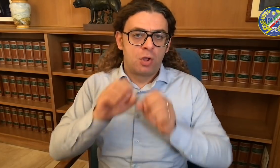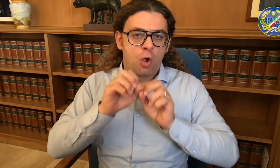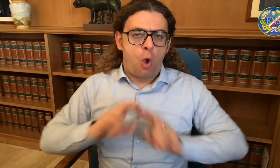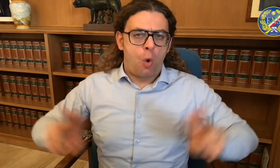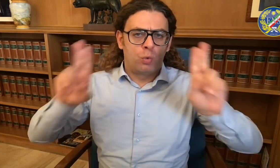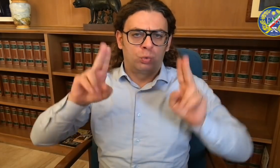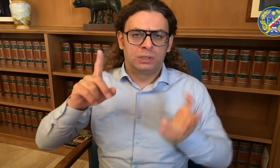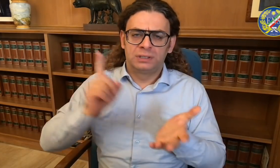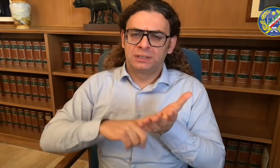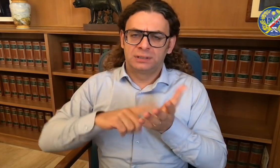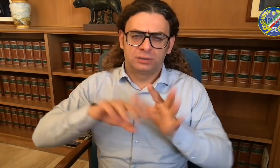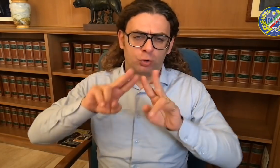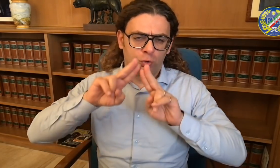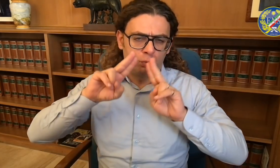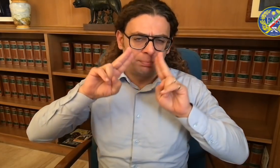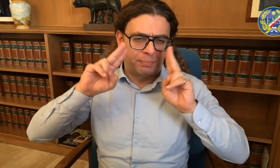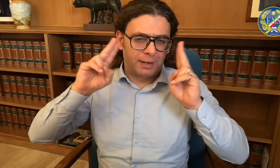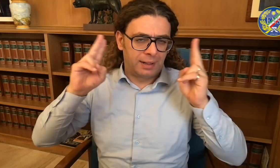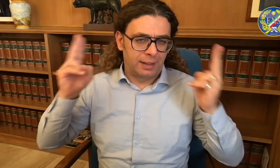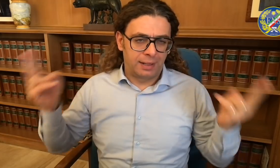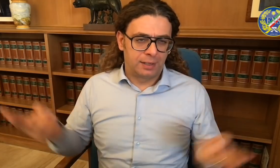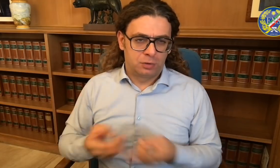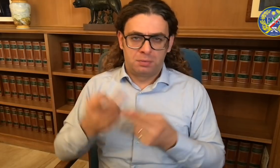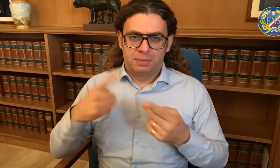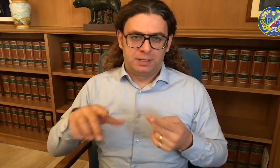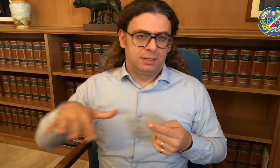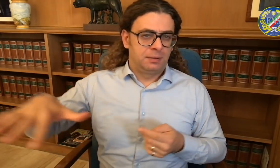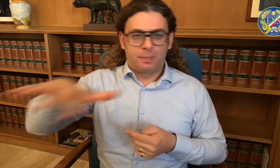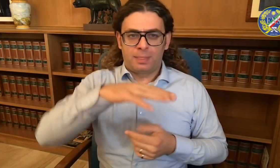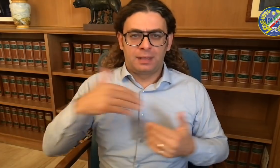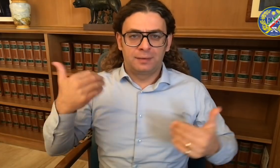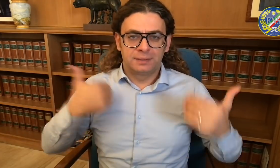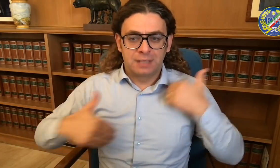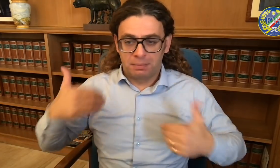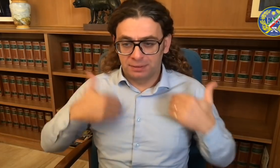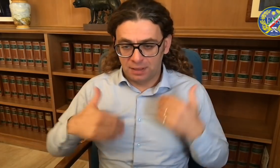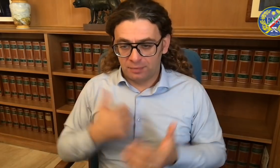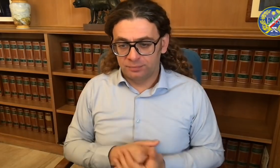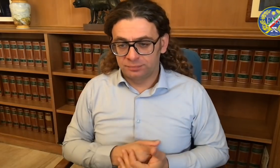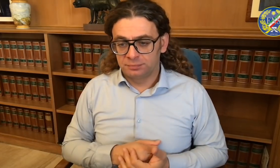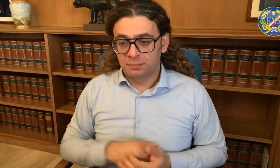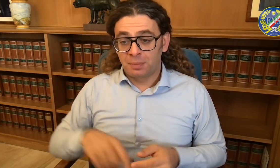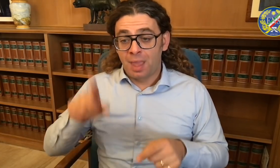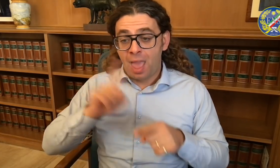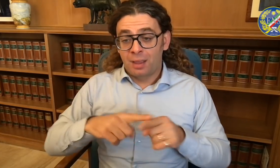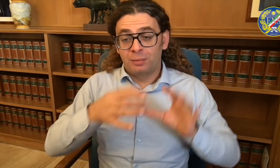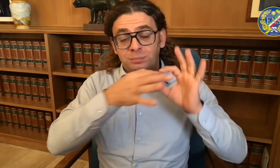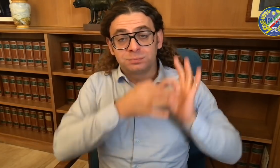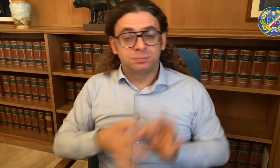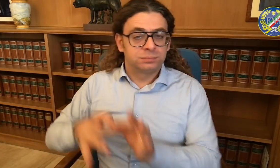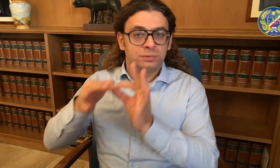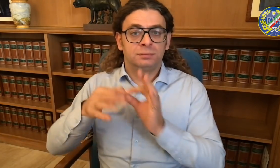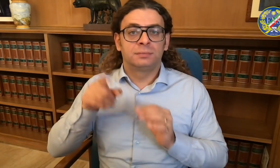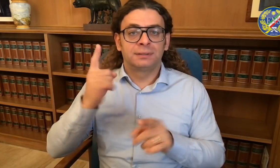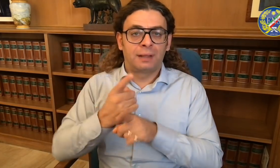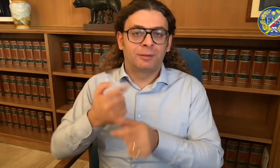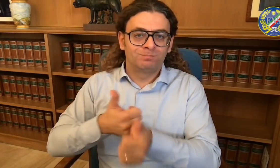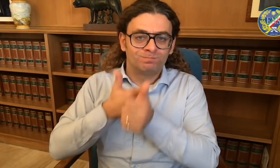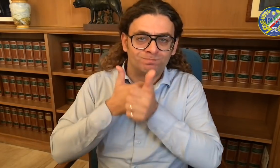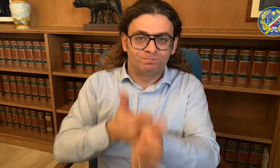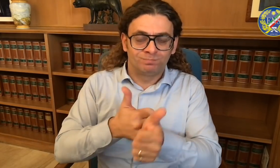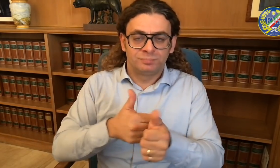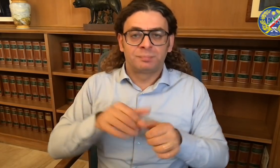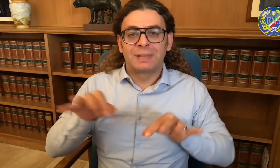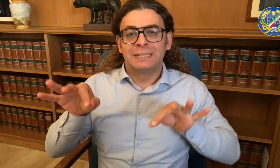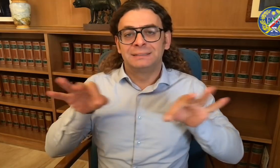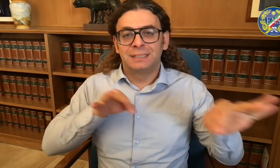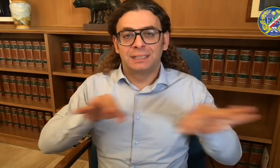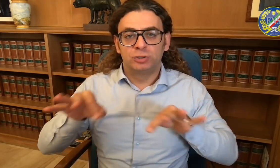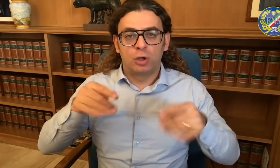L'ONU riconosce completi diritti alle Persone con disabilità, così come la Strategia (per i diritti delle persone con disabilità) adottata dalla